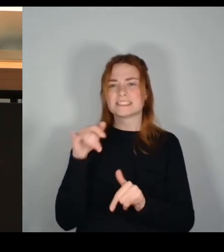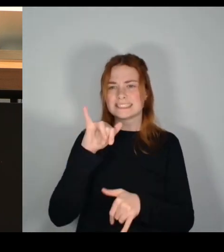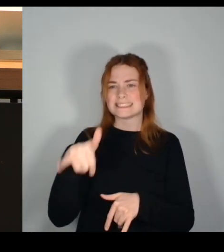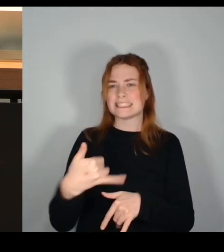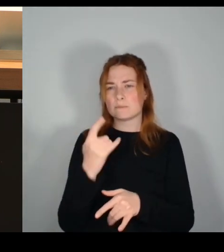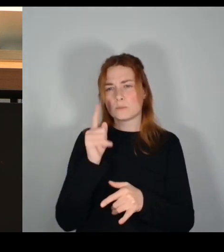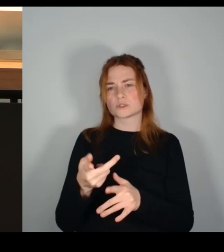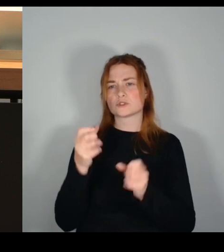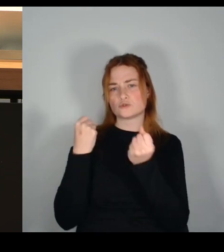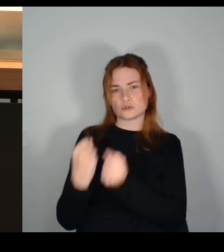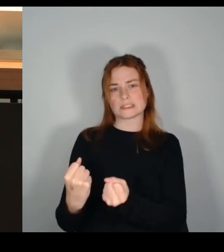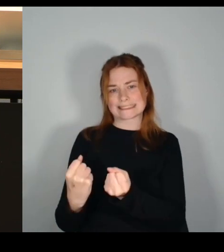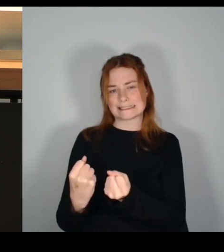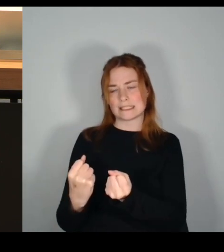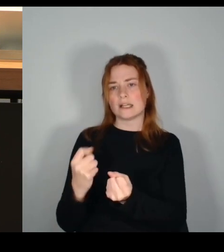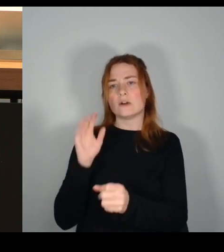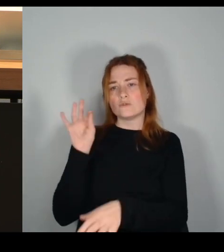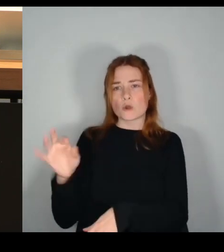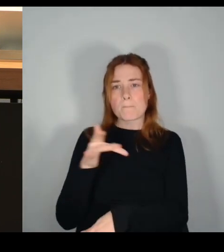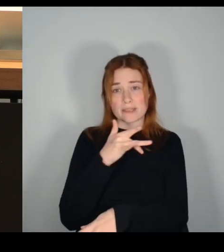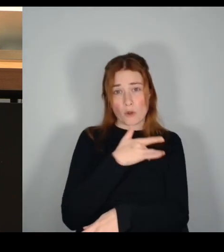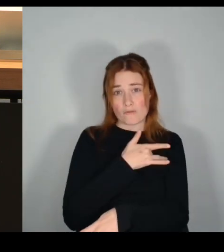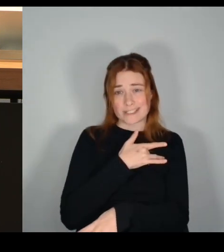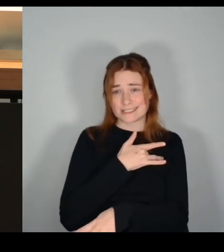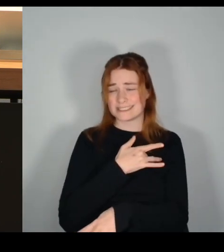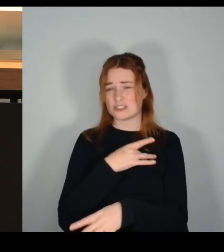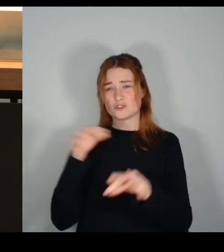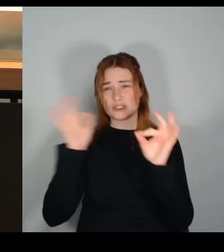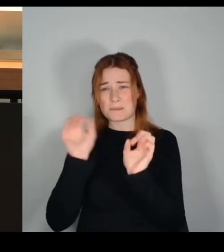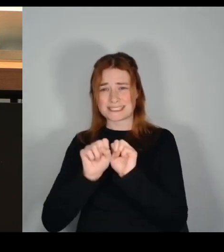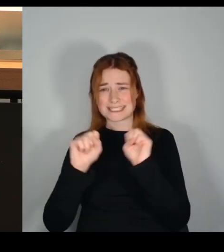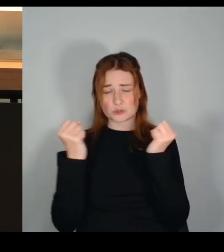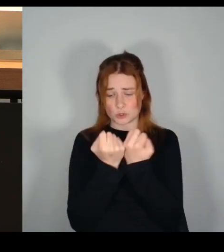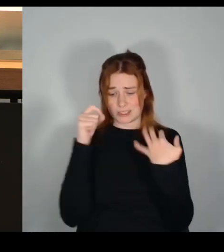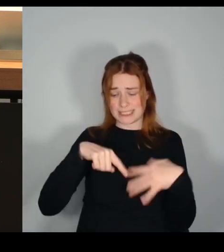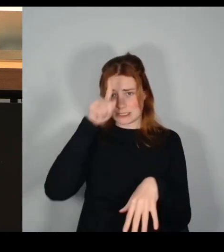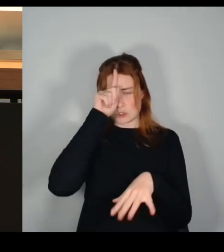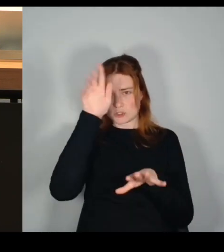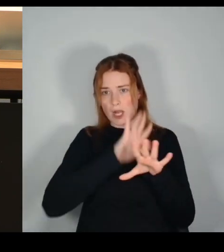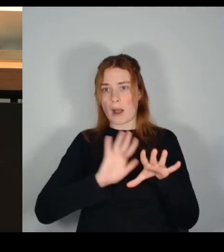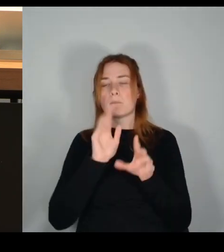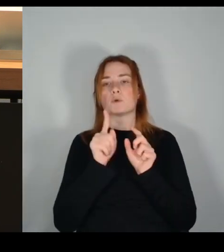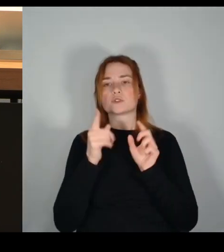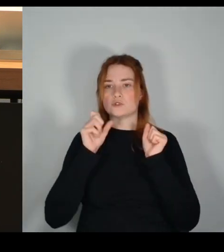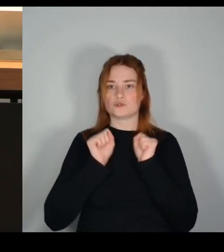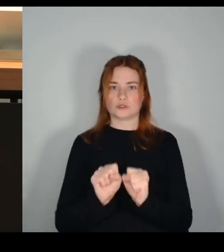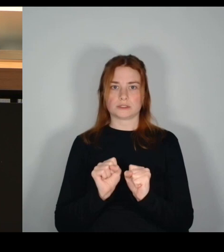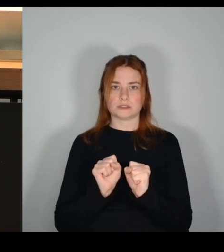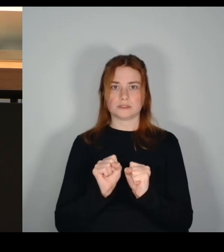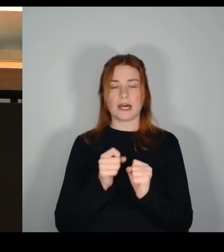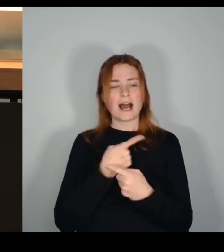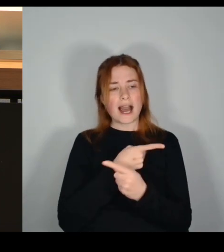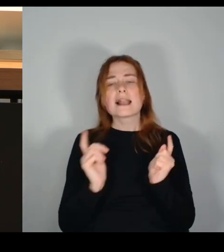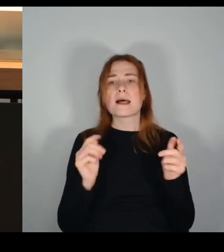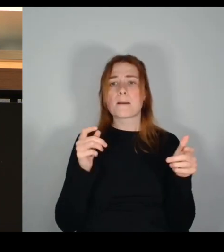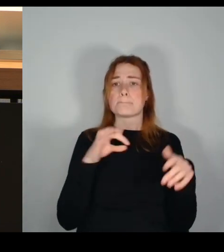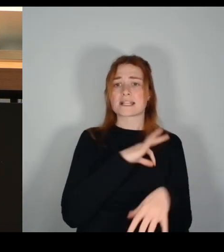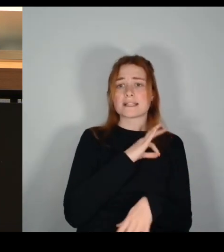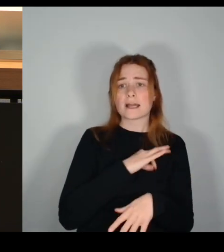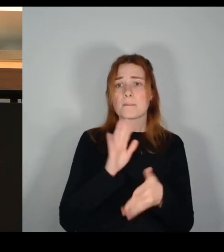Deutschland anerkannt werden. Alle Mitglieder und Parteien stimmten dem Beschluss einvernehmlich auch zu. Im März 23 erklärte die Bundesregierung zudem in einer